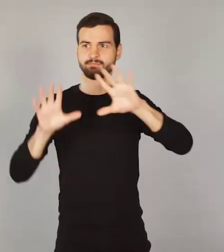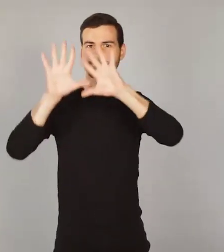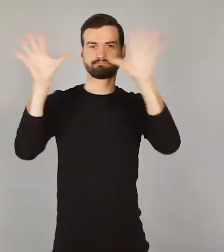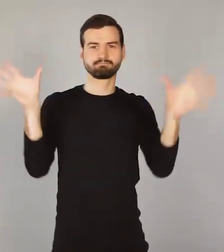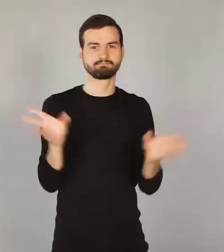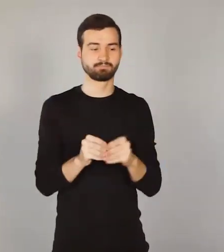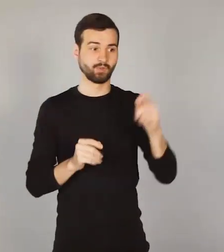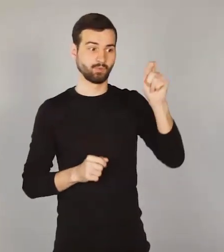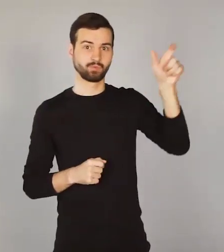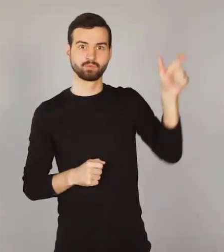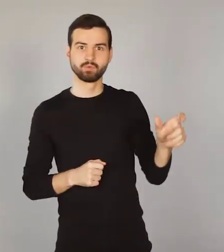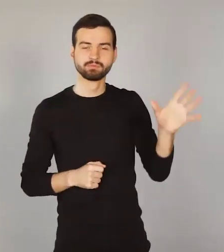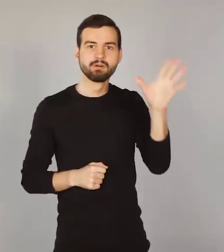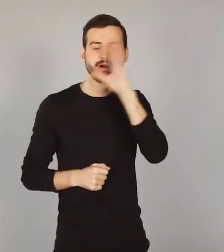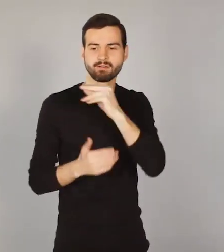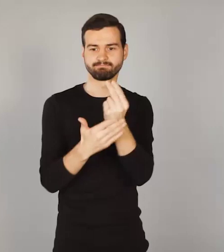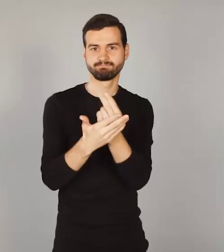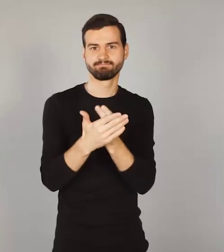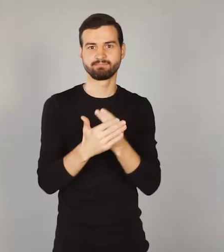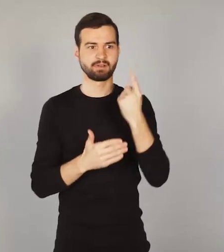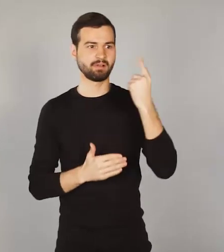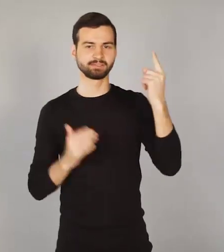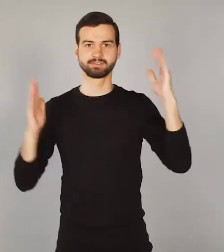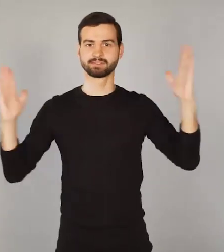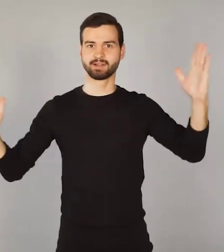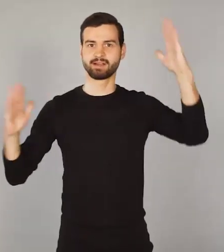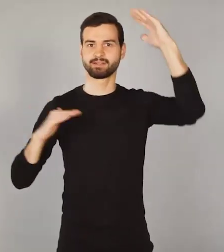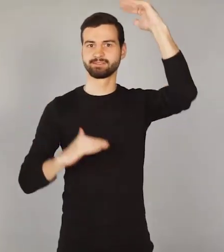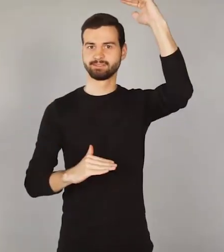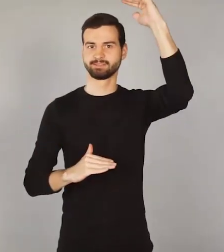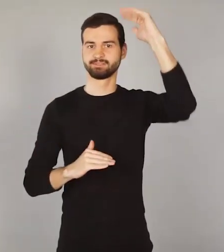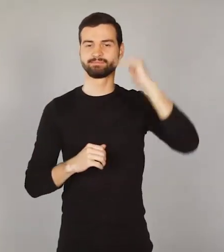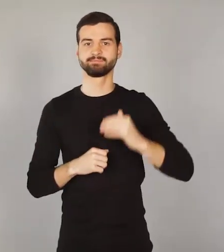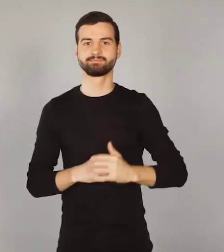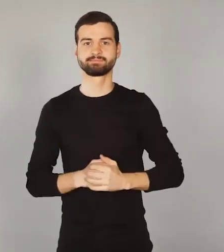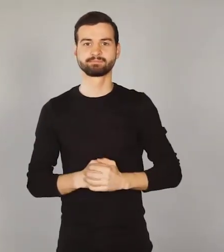все это Брюллов соединил в одной картине.